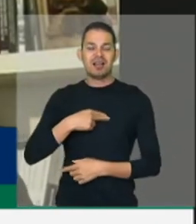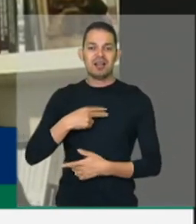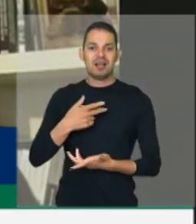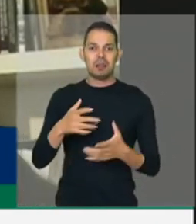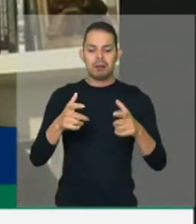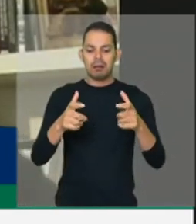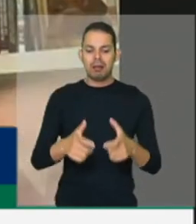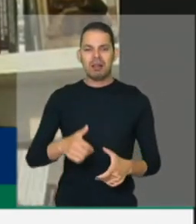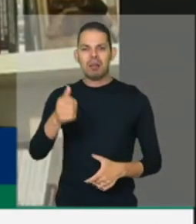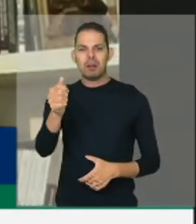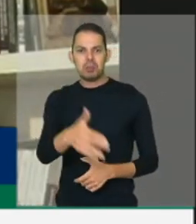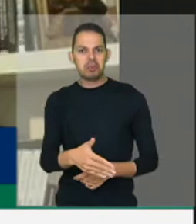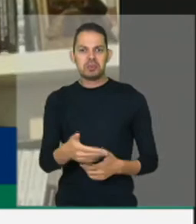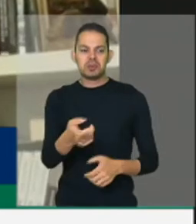REJEITADA ATÉ NA XEPA DAS